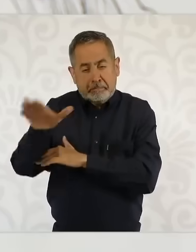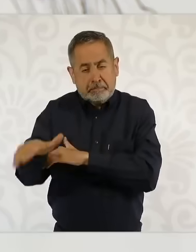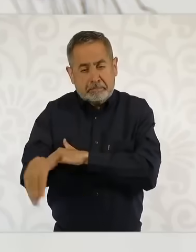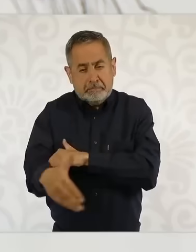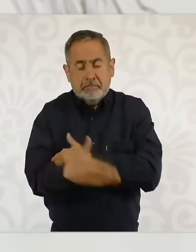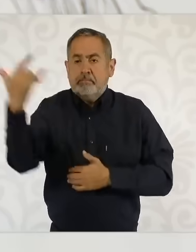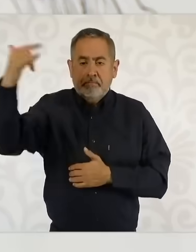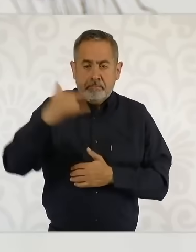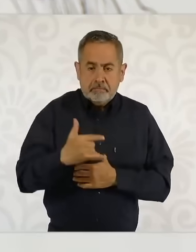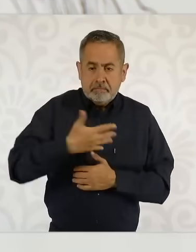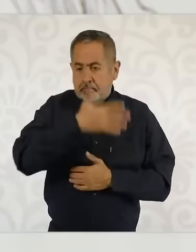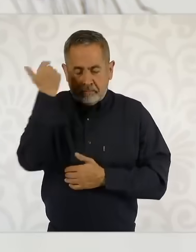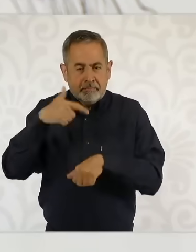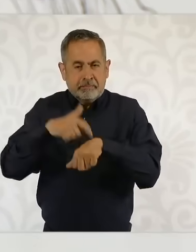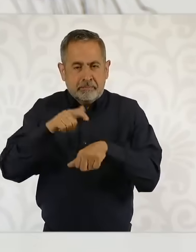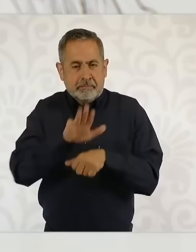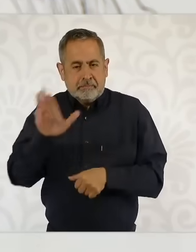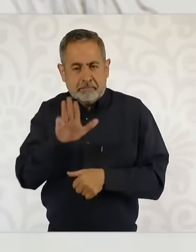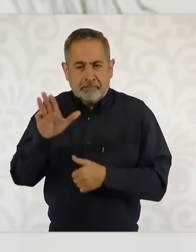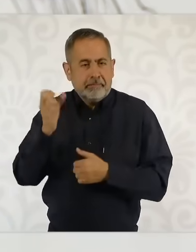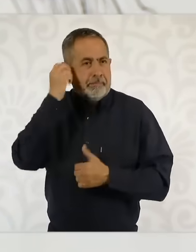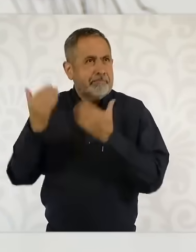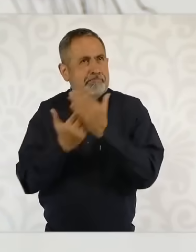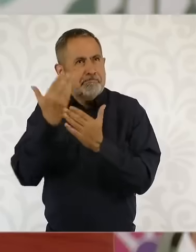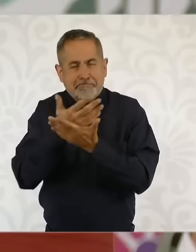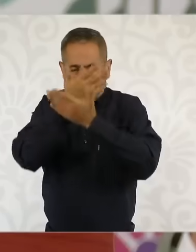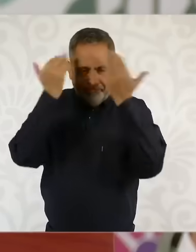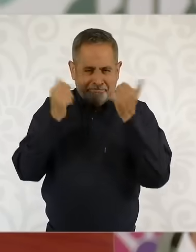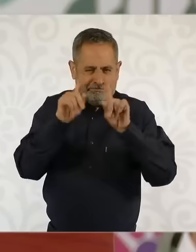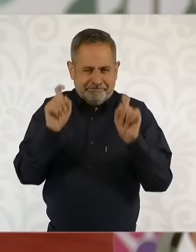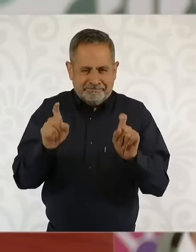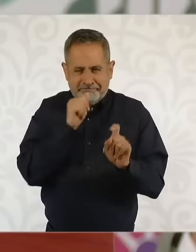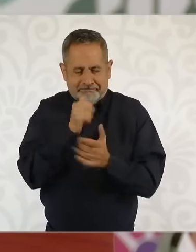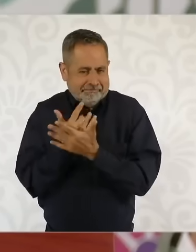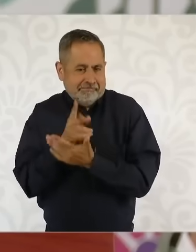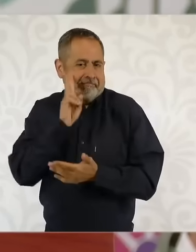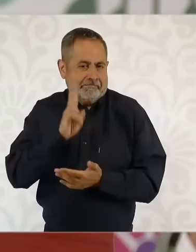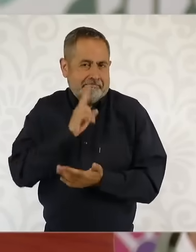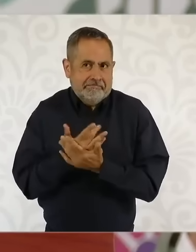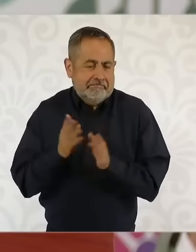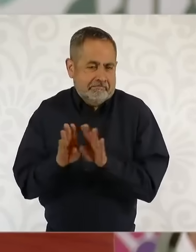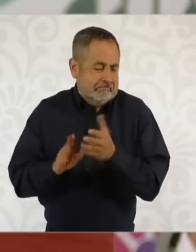Entonces ya no sé si va a llegar el miércoles en la mañana a la mañanera Esperemos que sí ¿eh